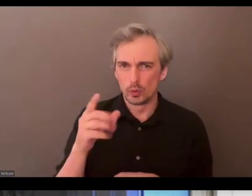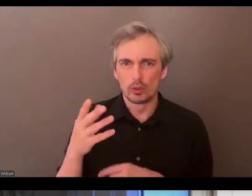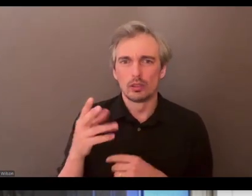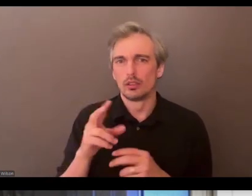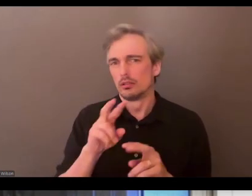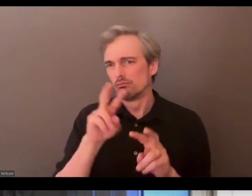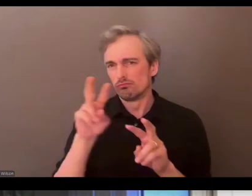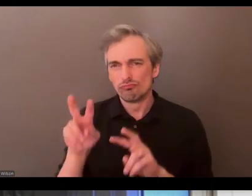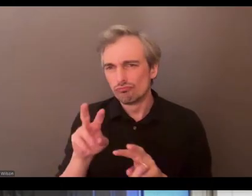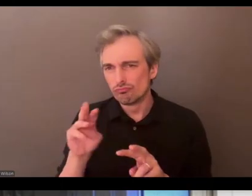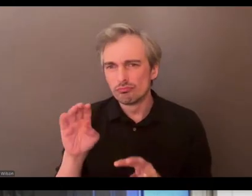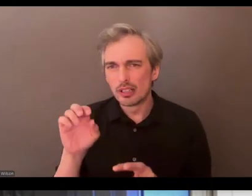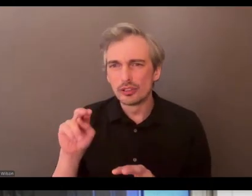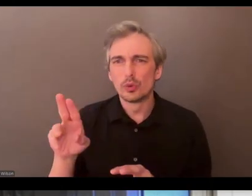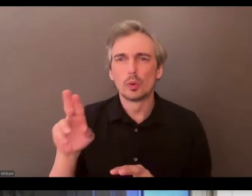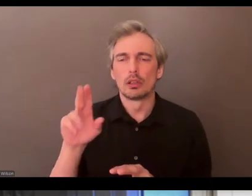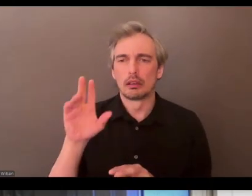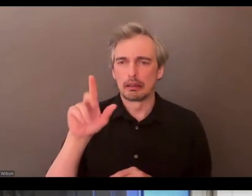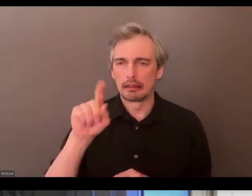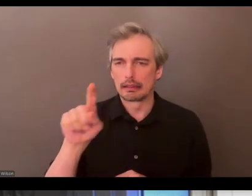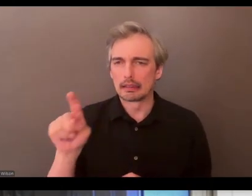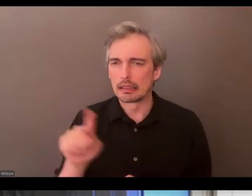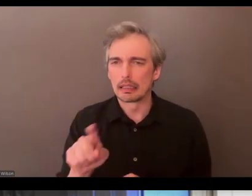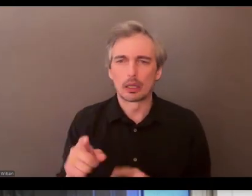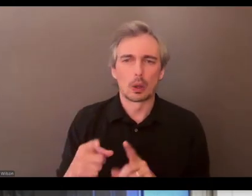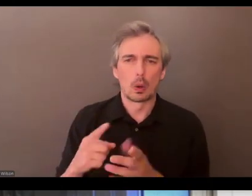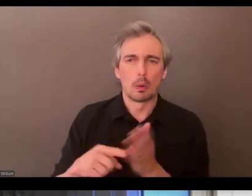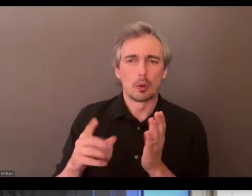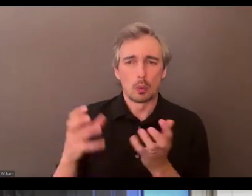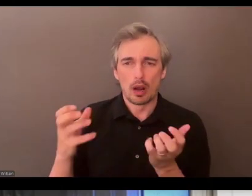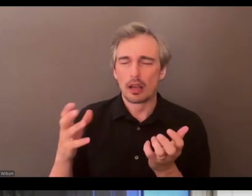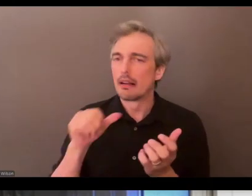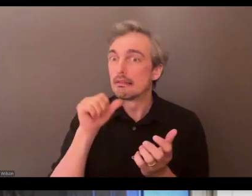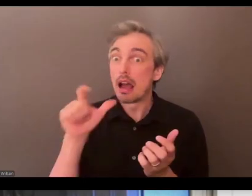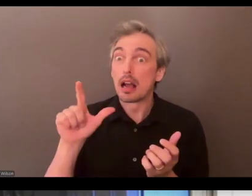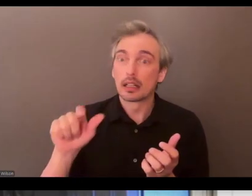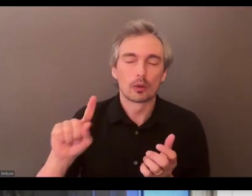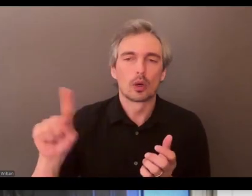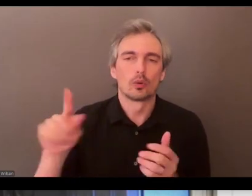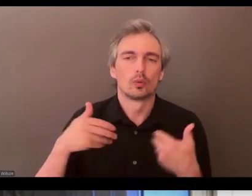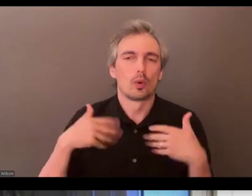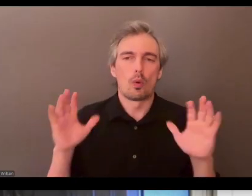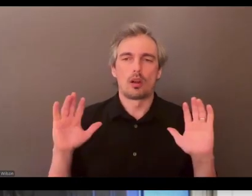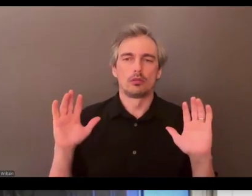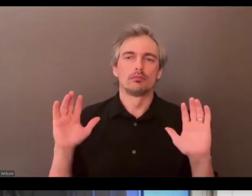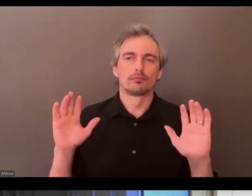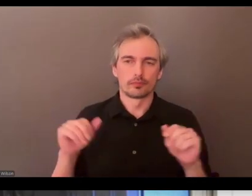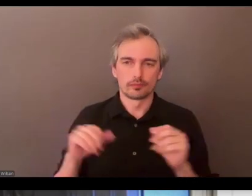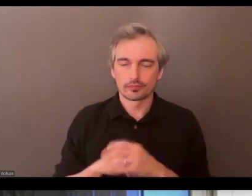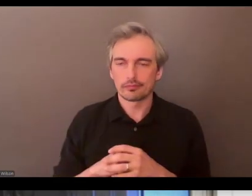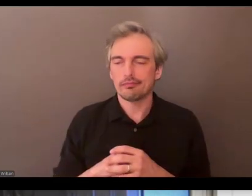つまり、さまざまな要素を追加する方法があります。 サイズを指定することもできます。